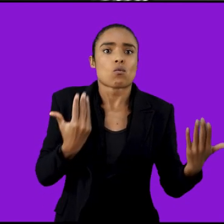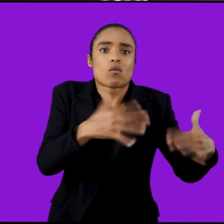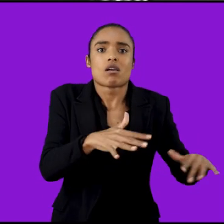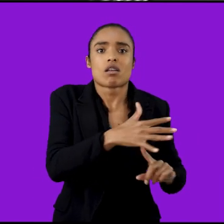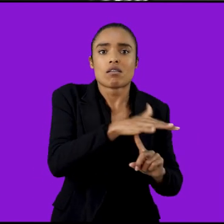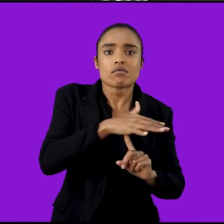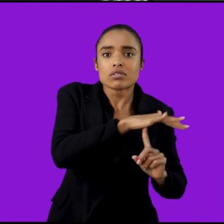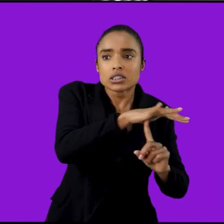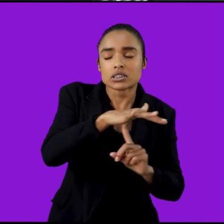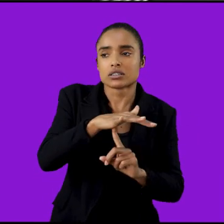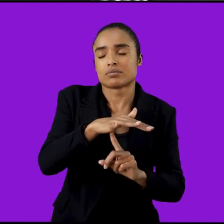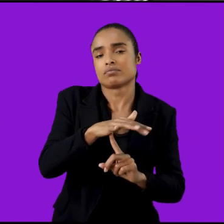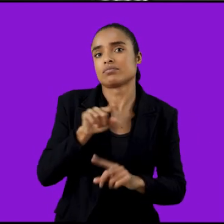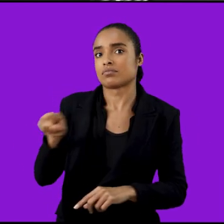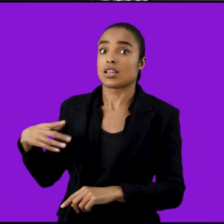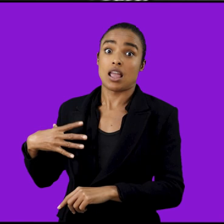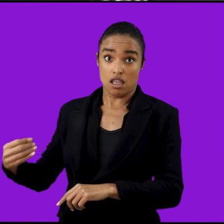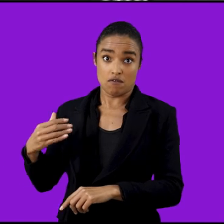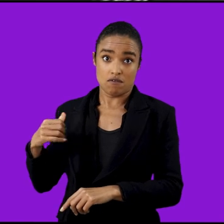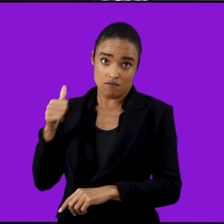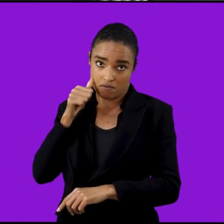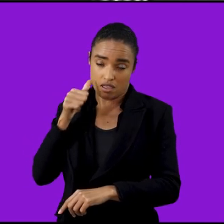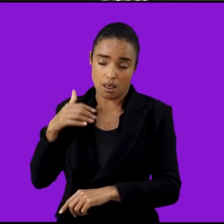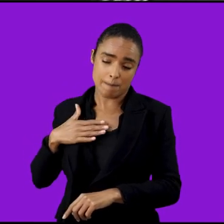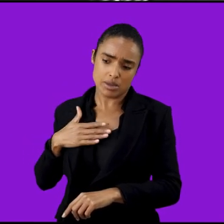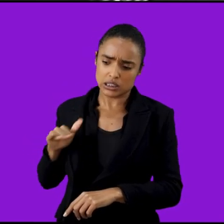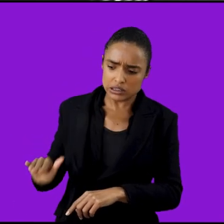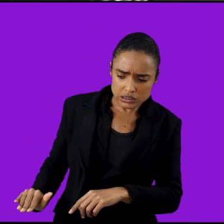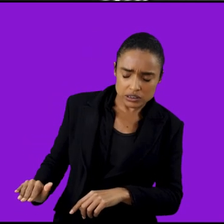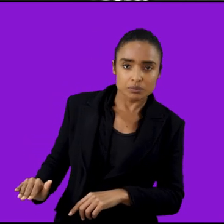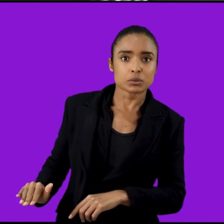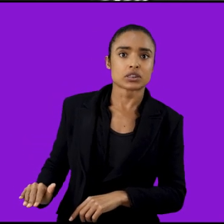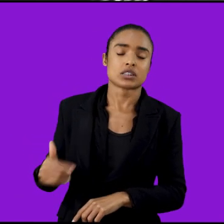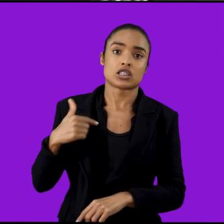porque minha filha era pequena e eu fazia a feira, mas eu tinha um trabalho, né?